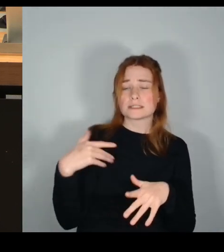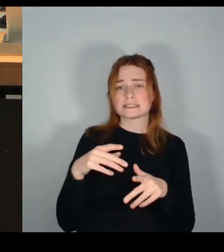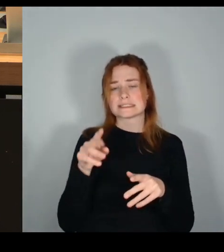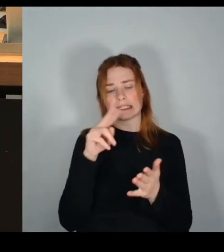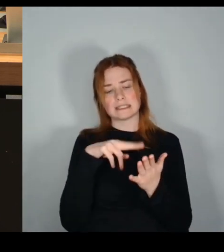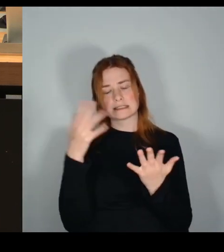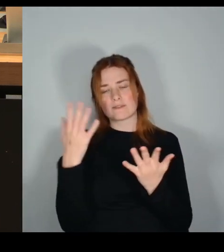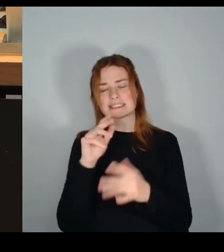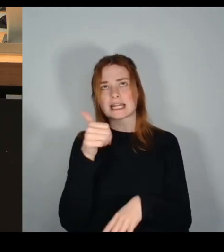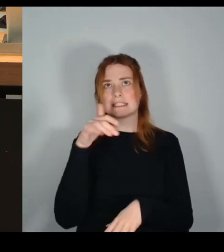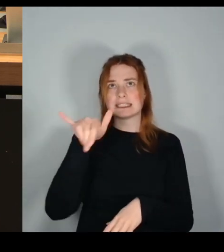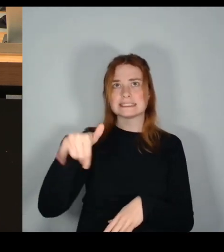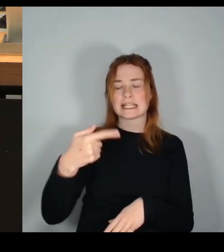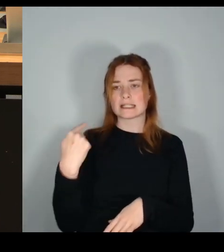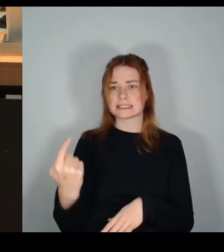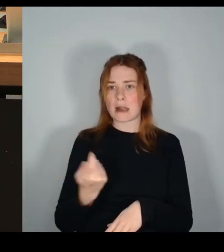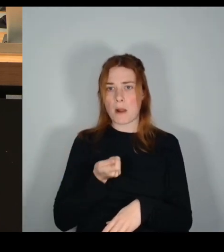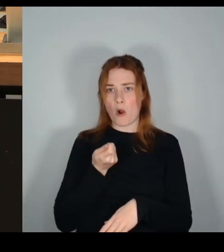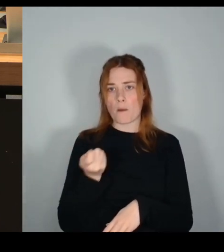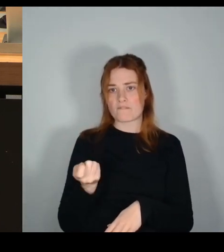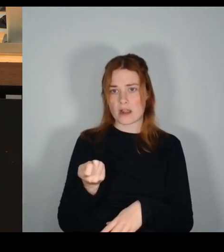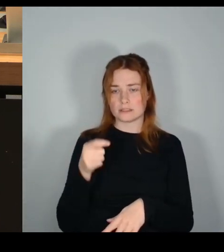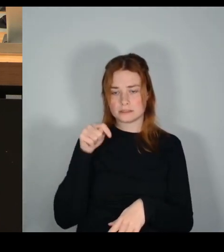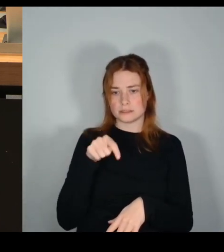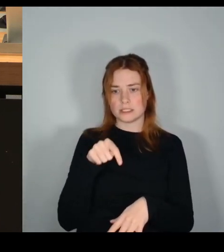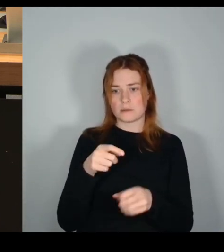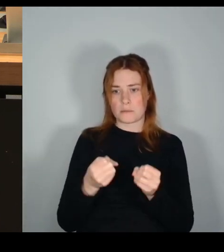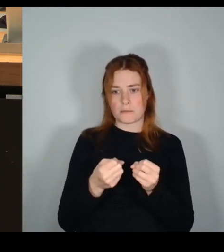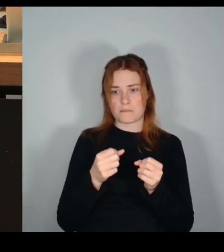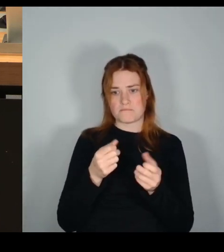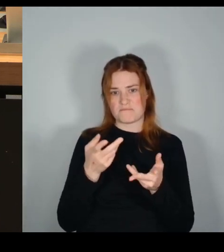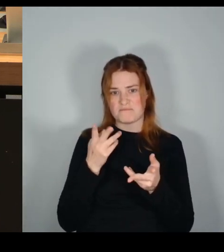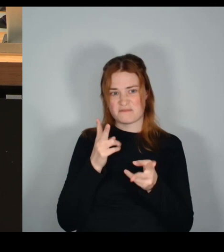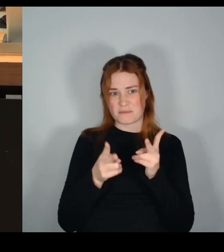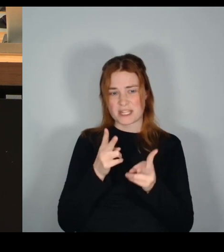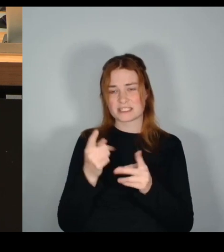die vergewaltigt, versklavt wurde. Auf einem Marktplatz ihren ehemaligen